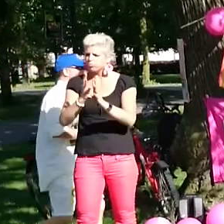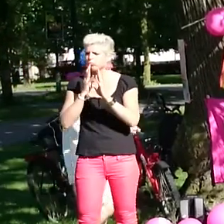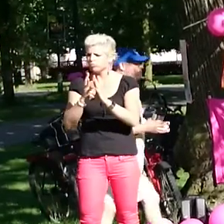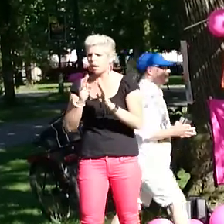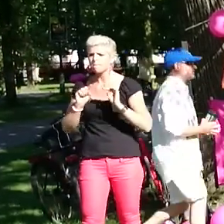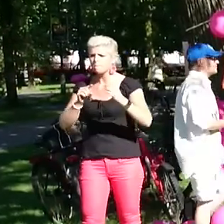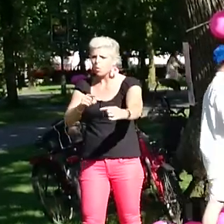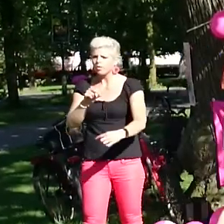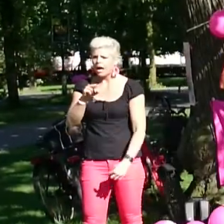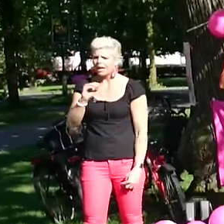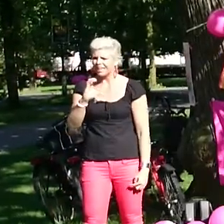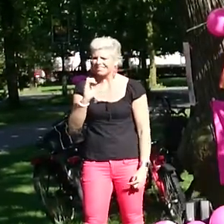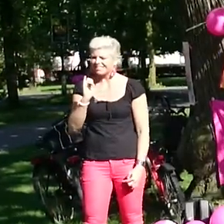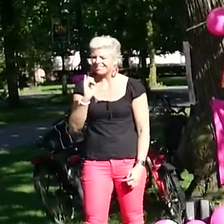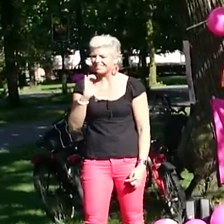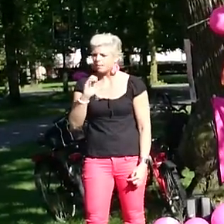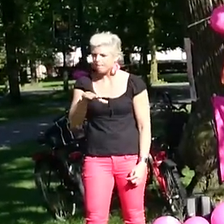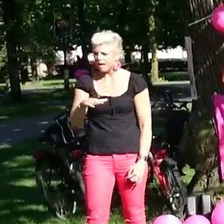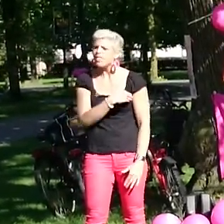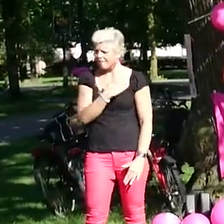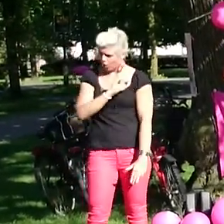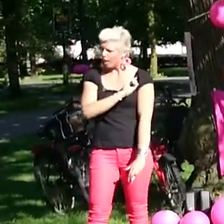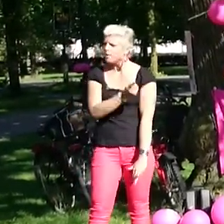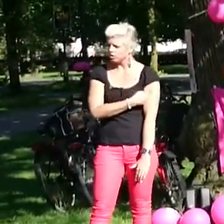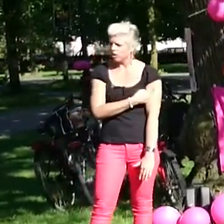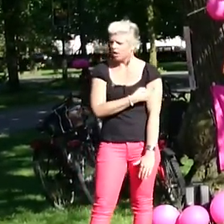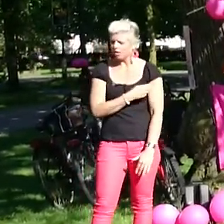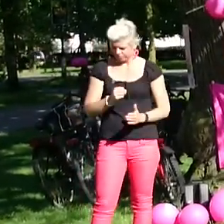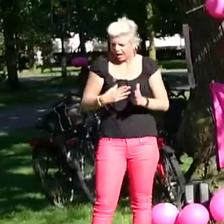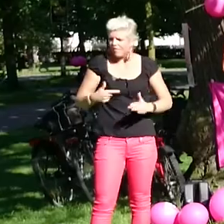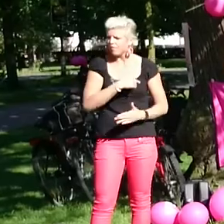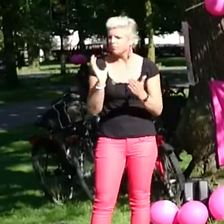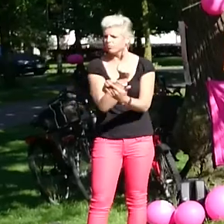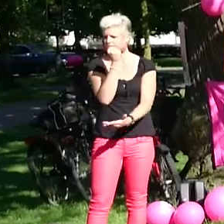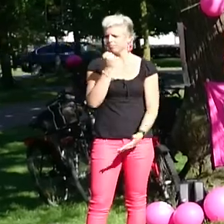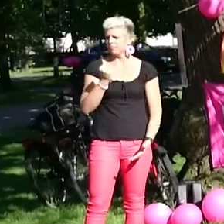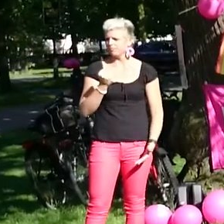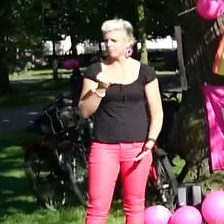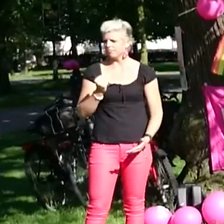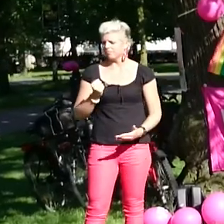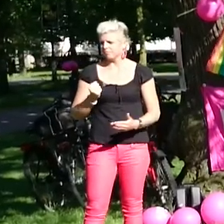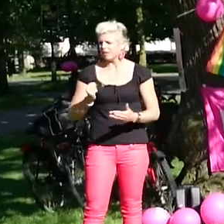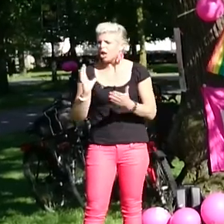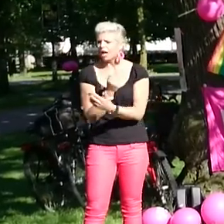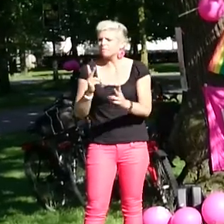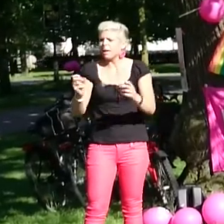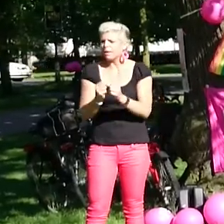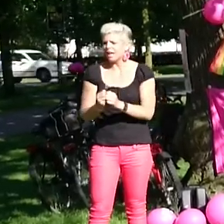Vi har de musklerna. Därför lyckas vi minst lika bra som Centern.